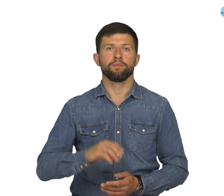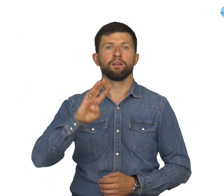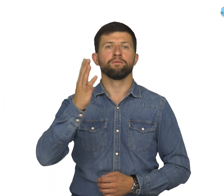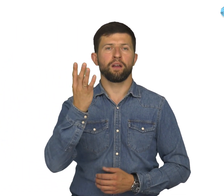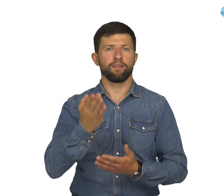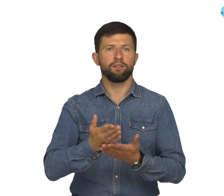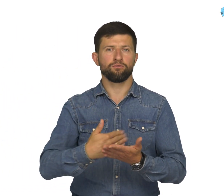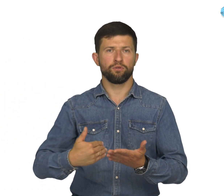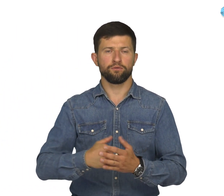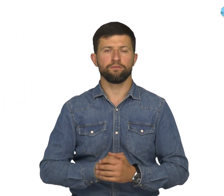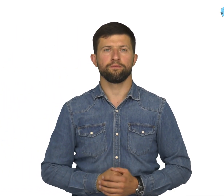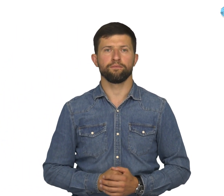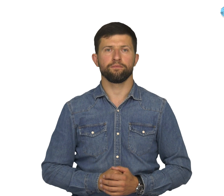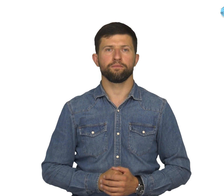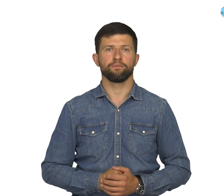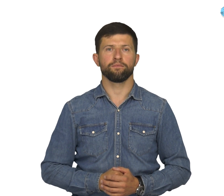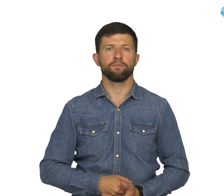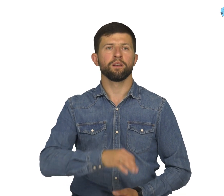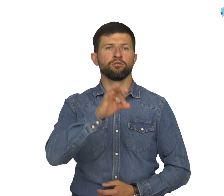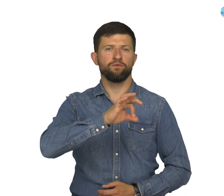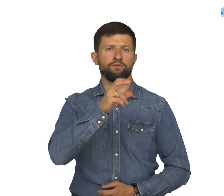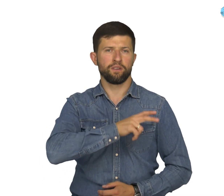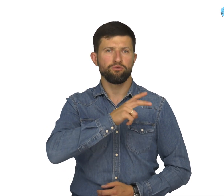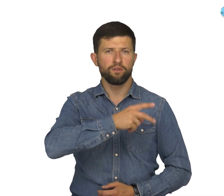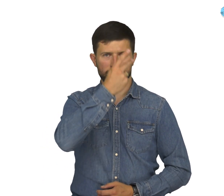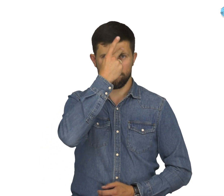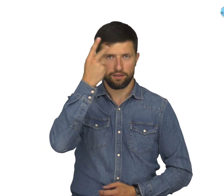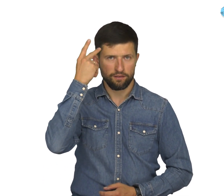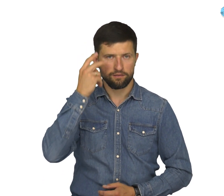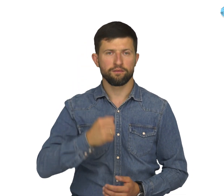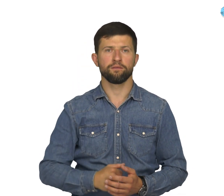4 część - świadczenie pielęgnacyjne.